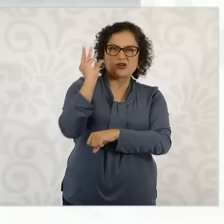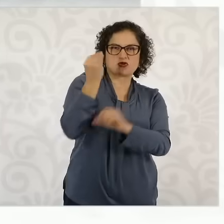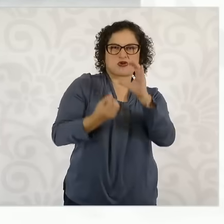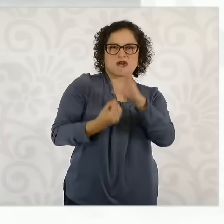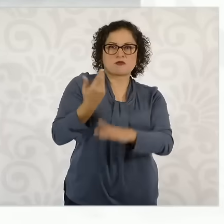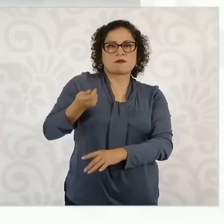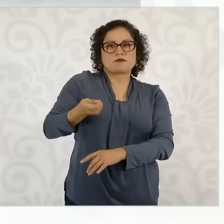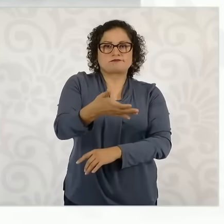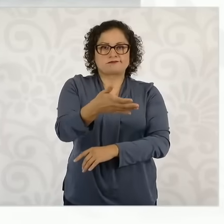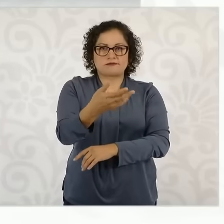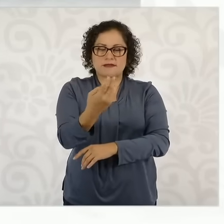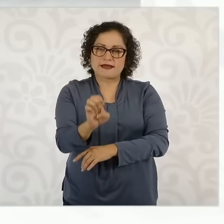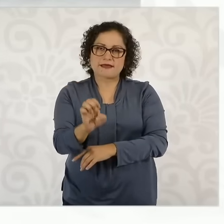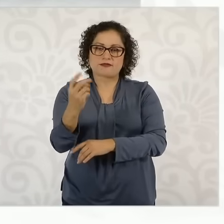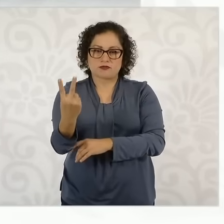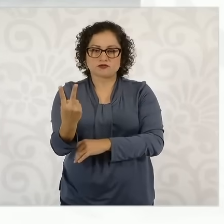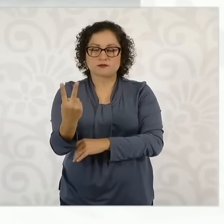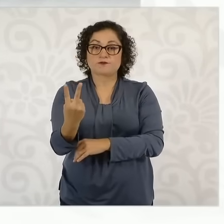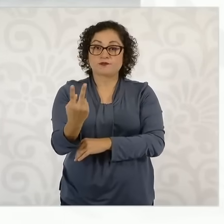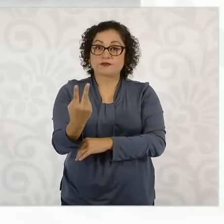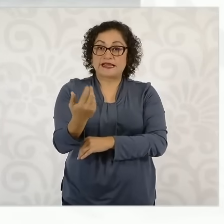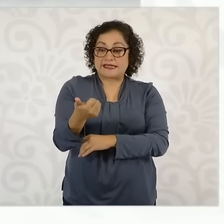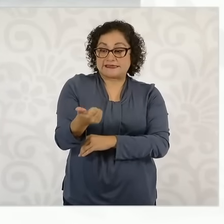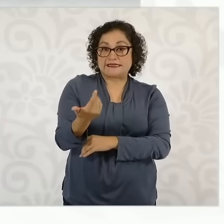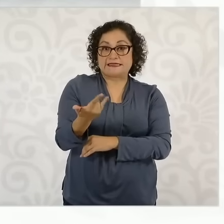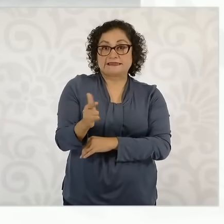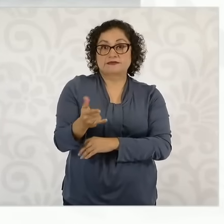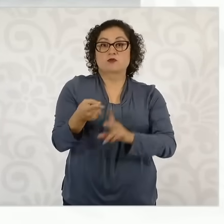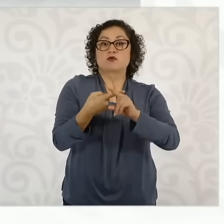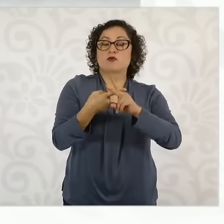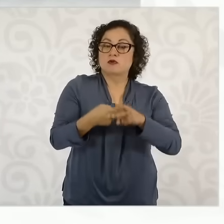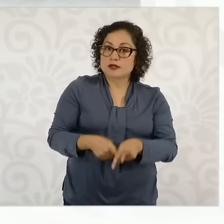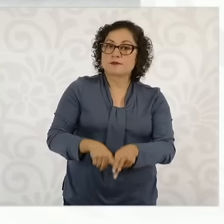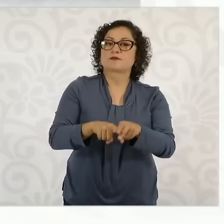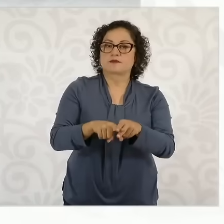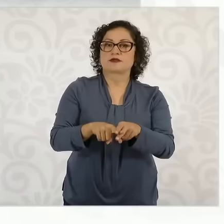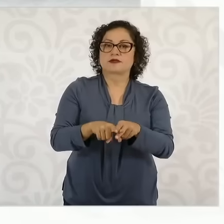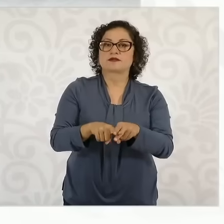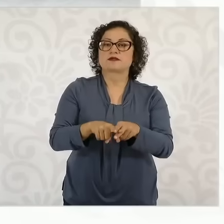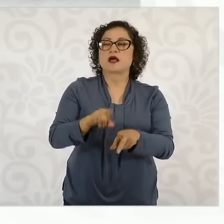Iniciamos a partir del 6 de julio una serie de vuelos de capacitación, habilitación de